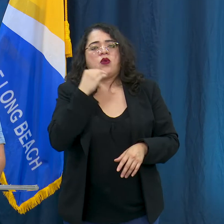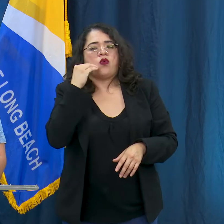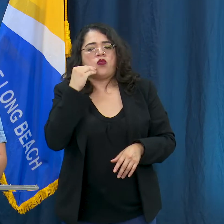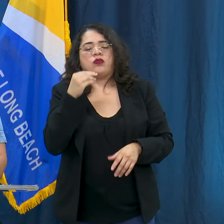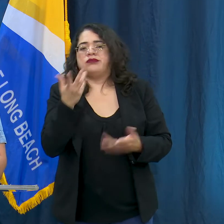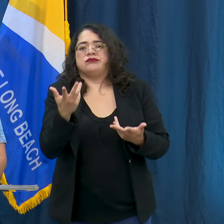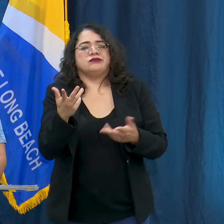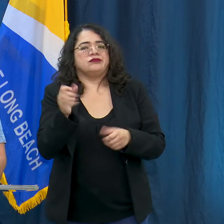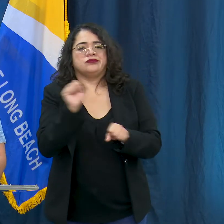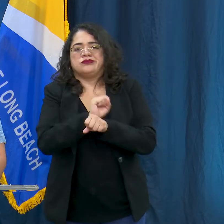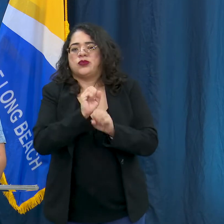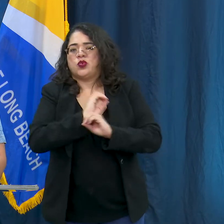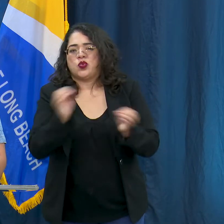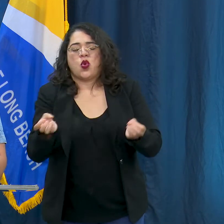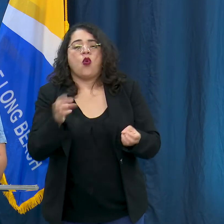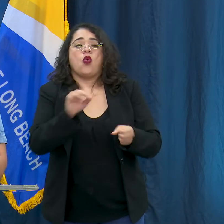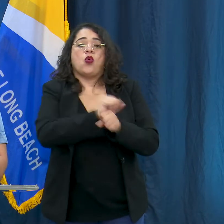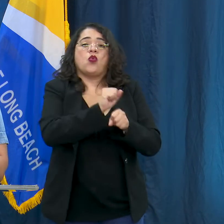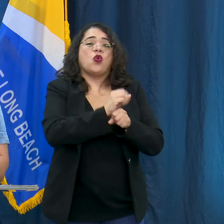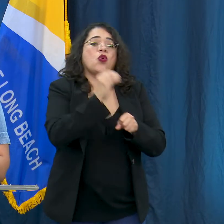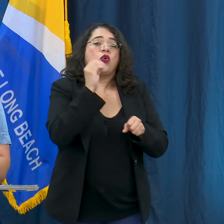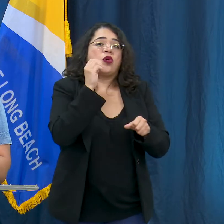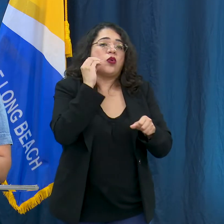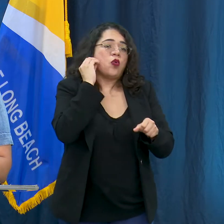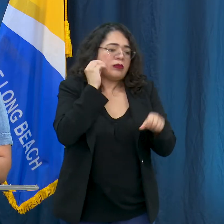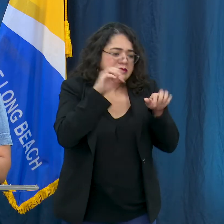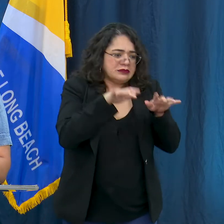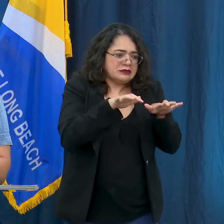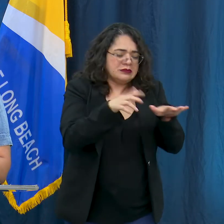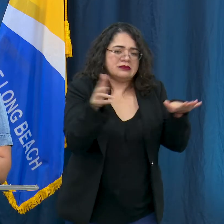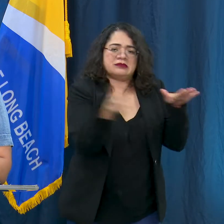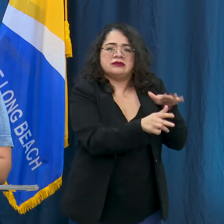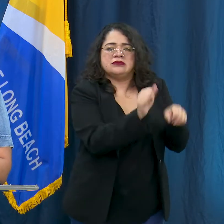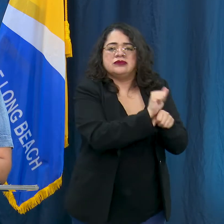teniendo esto en cuenta noche al-kaldiya tambien botamo Sparra extender el